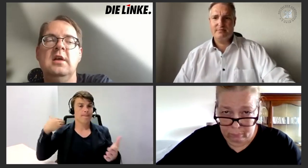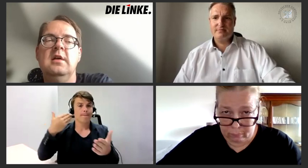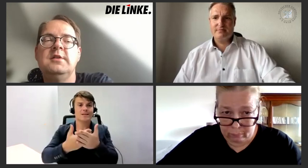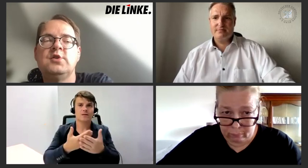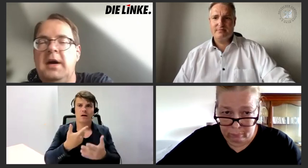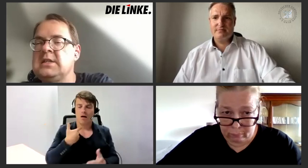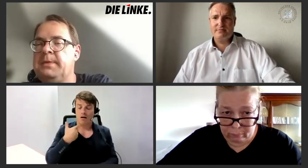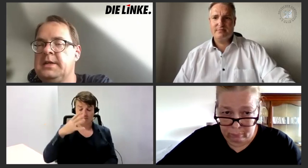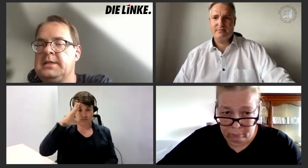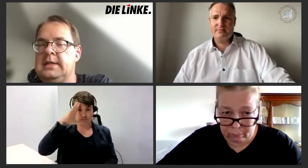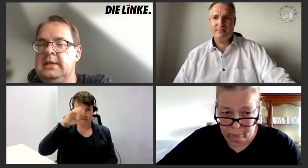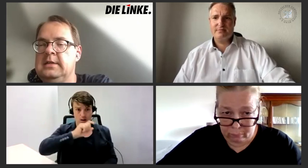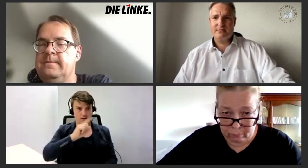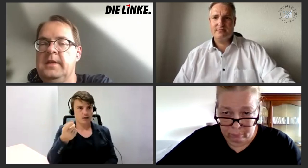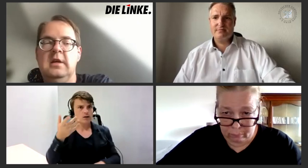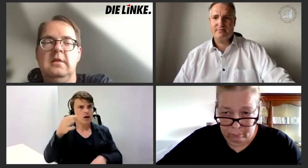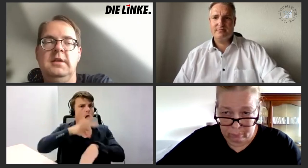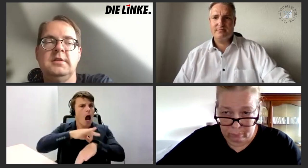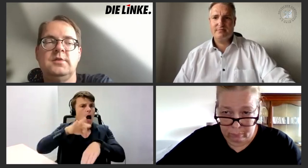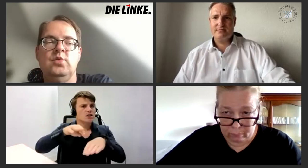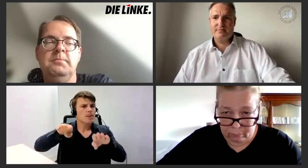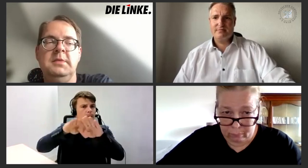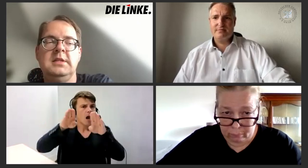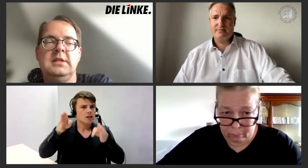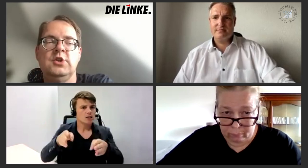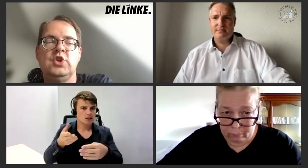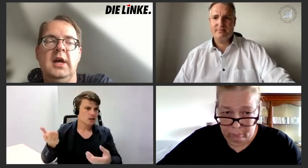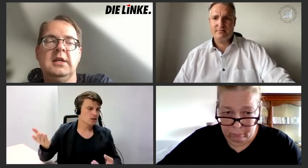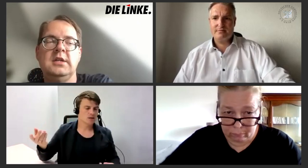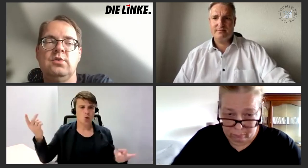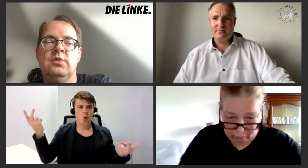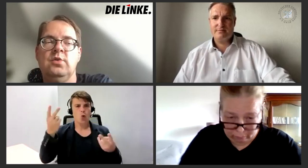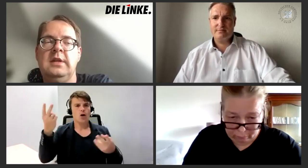nicht und konnte es auch nicht verstehen, wenn es um Arztpraxen geht, wenn es um medizinische